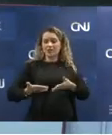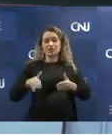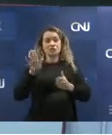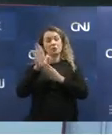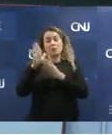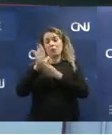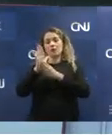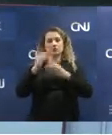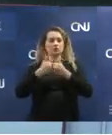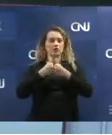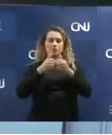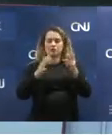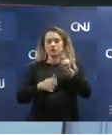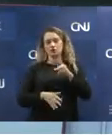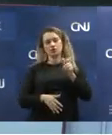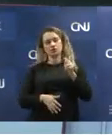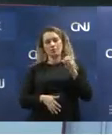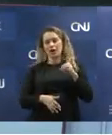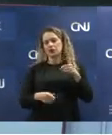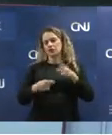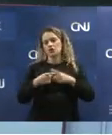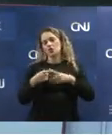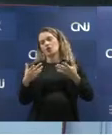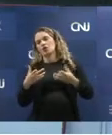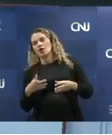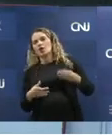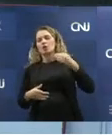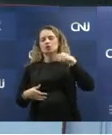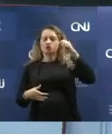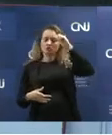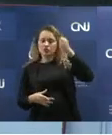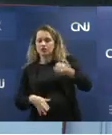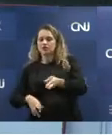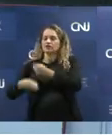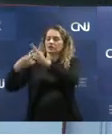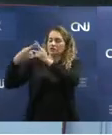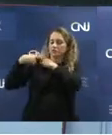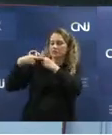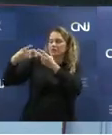porque o juiz seria o responsável pelo estado de coisas incondicional